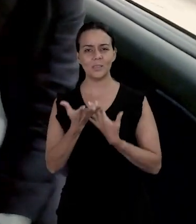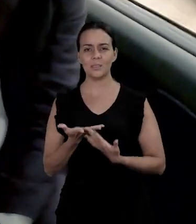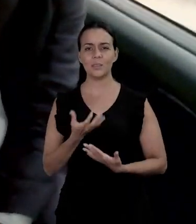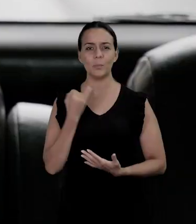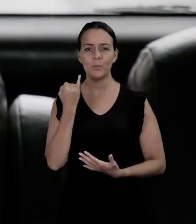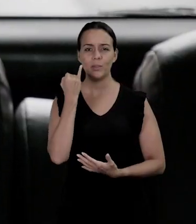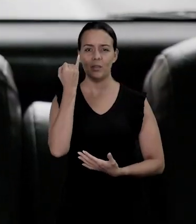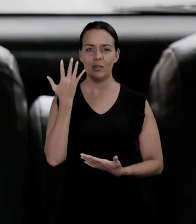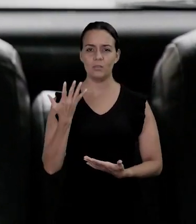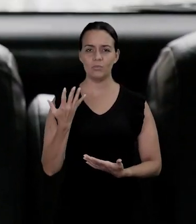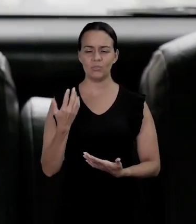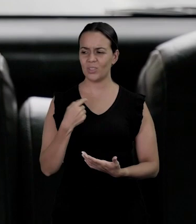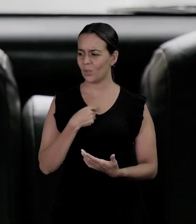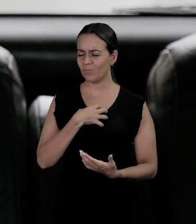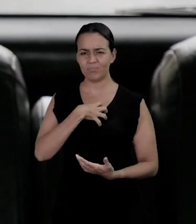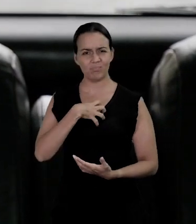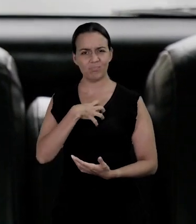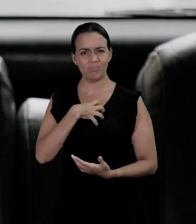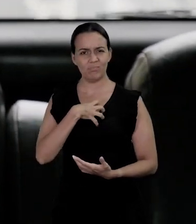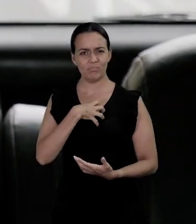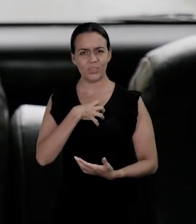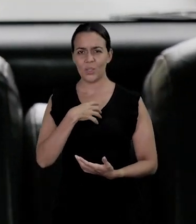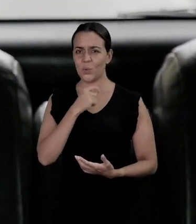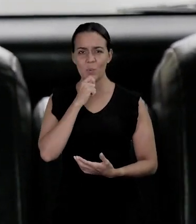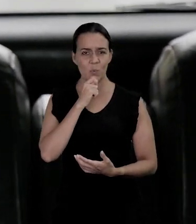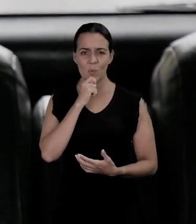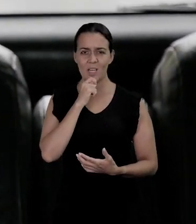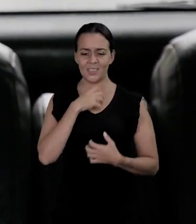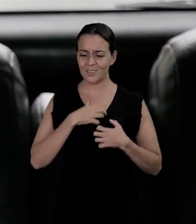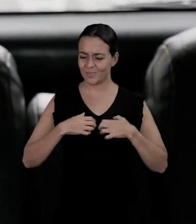Eu, particularmente, não consegui sair ainda dessa,